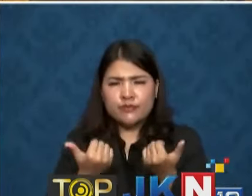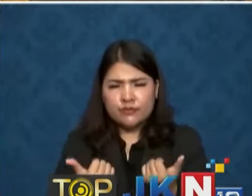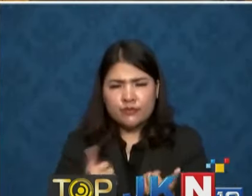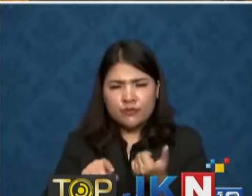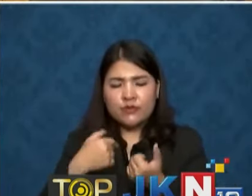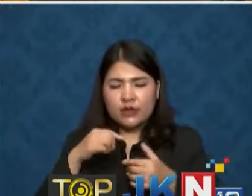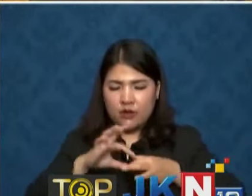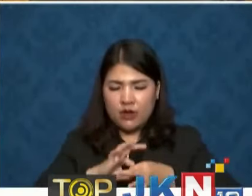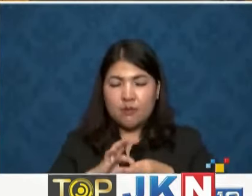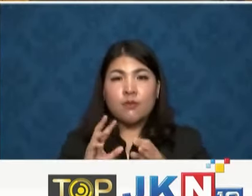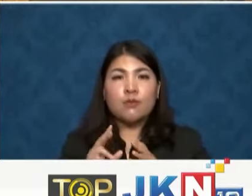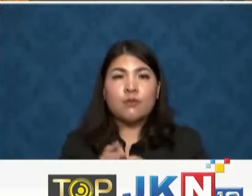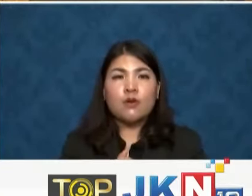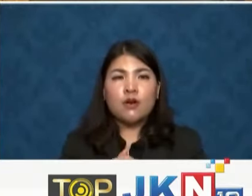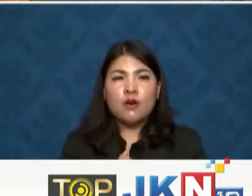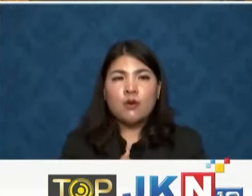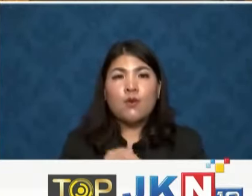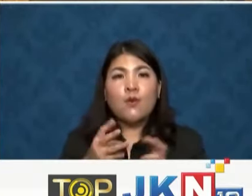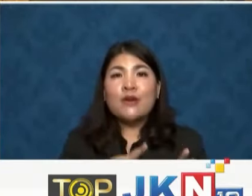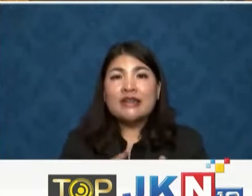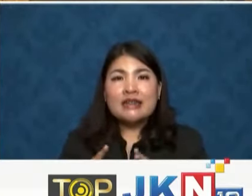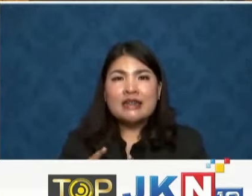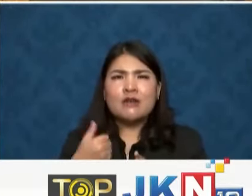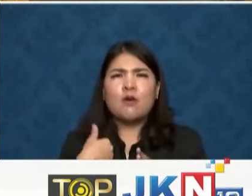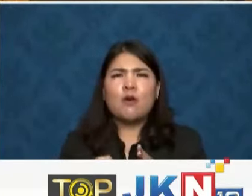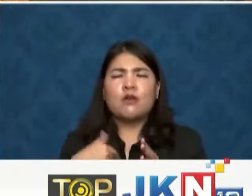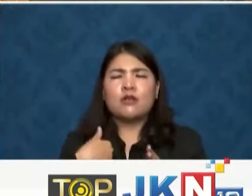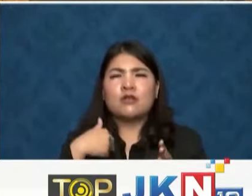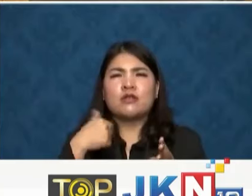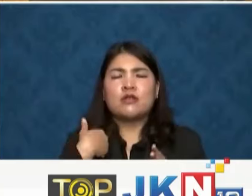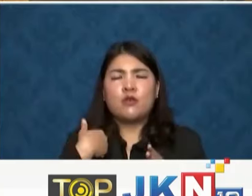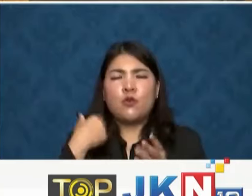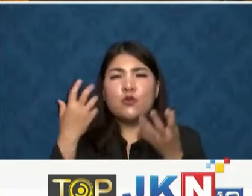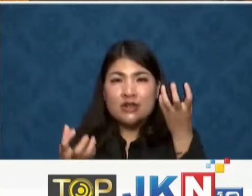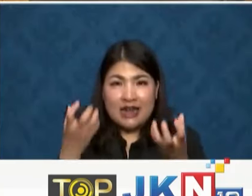อำนาจอะไรเลยเพราะกฎหมายฉบับนี้คุณ จุรินทร์คุณก็บริหารประเทศร่วมกับพลเอก